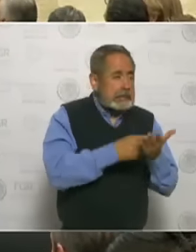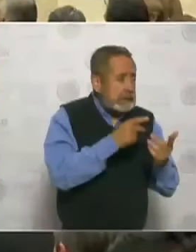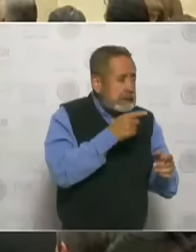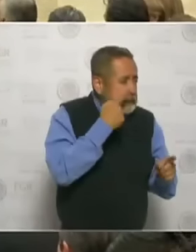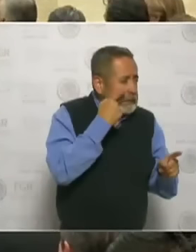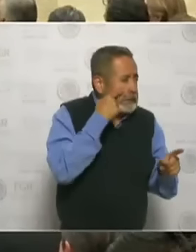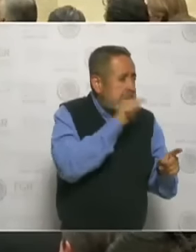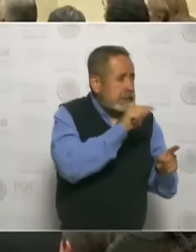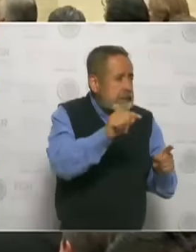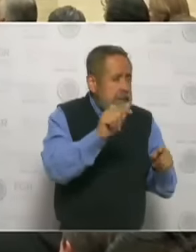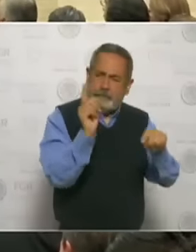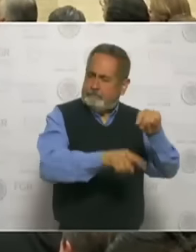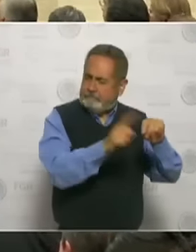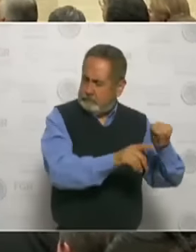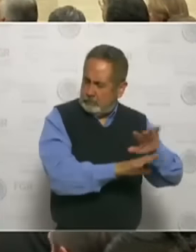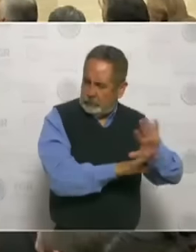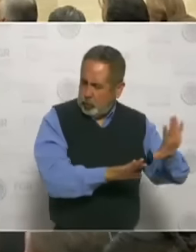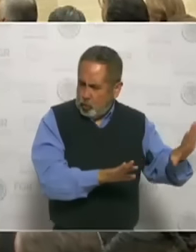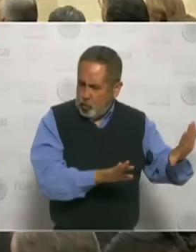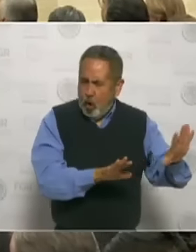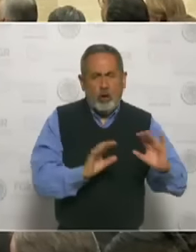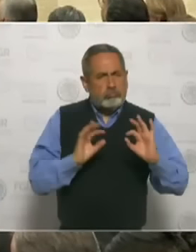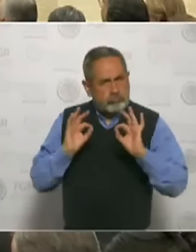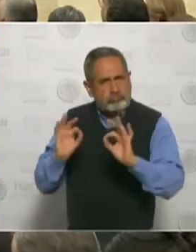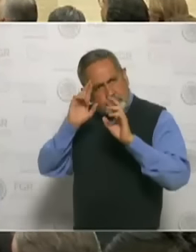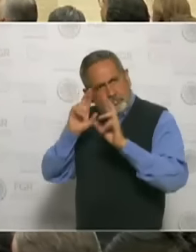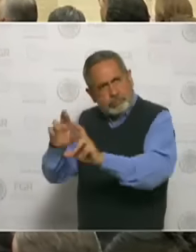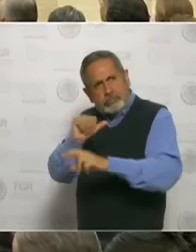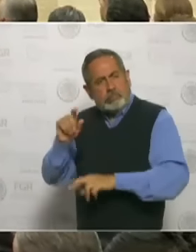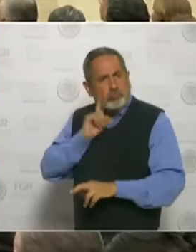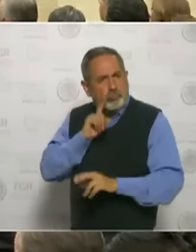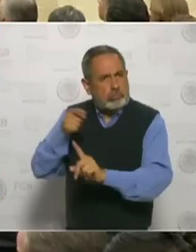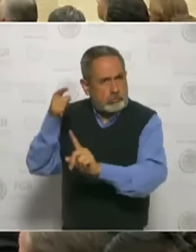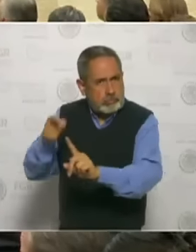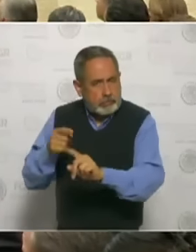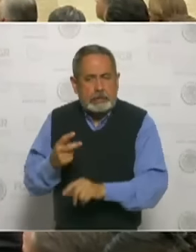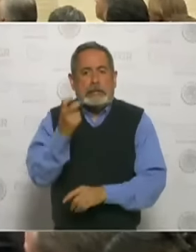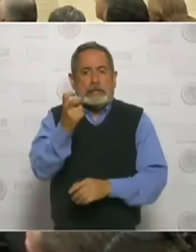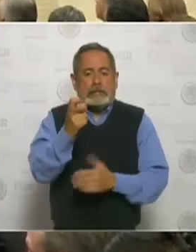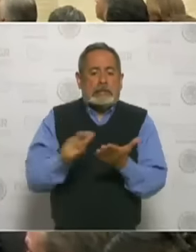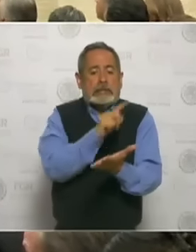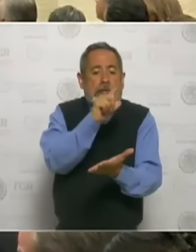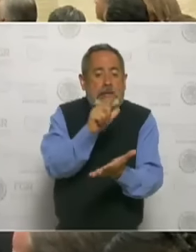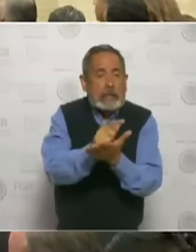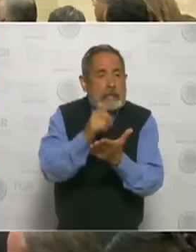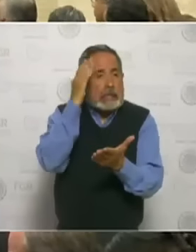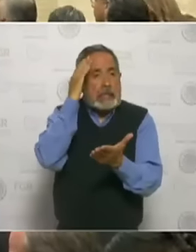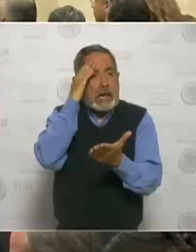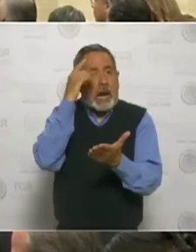sistemática contra las mujeres. Ese es el objeto de la ley general para prevenir, investigar y